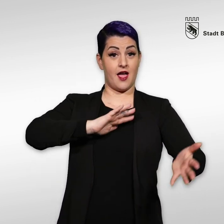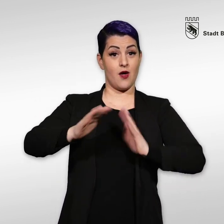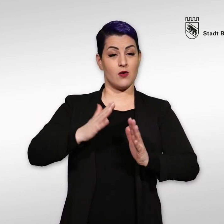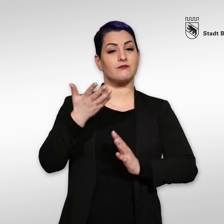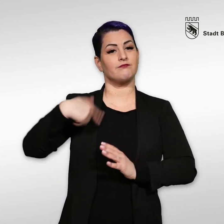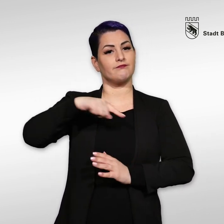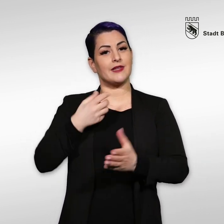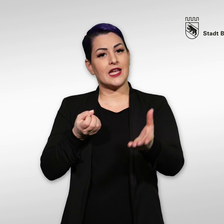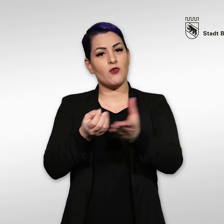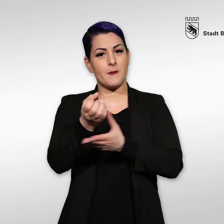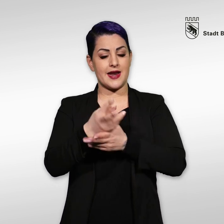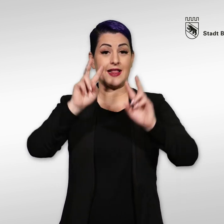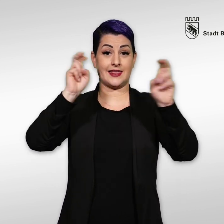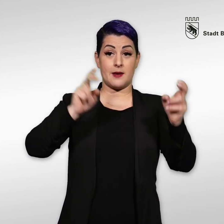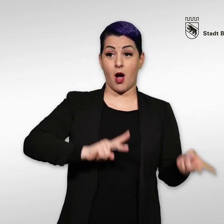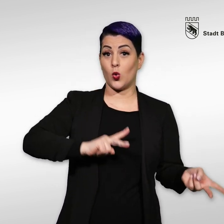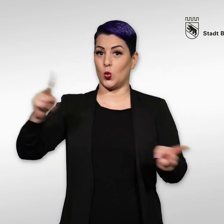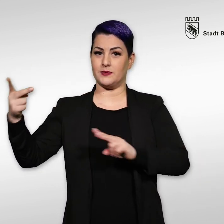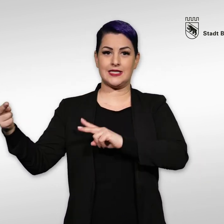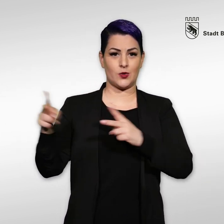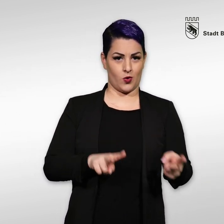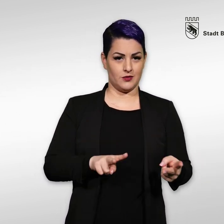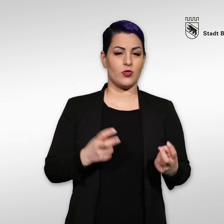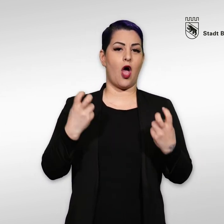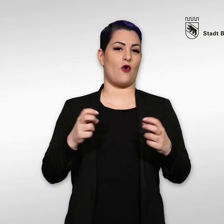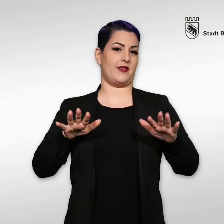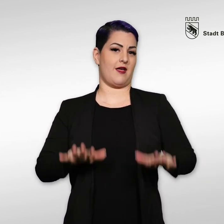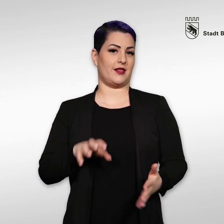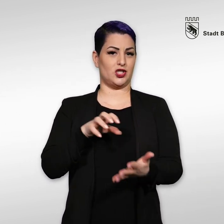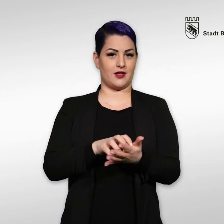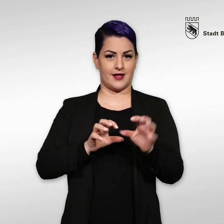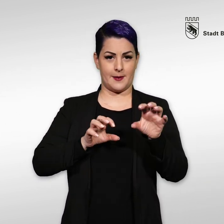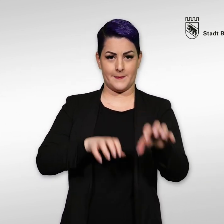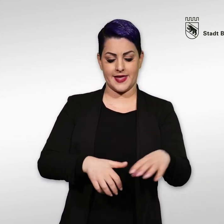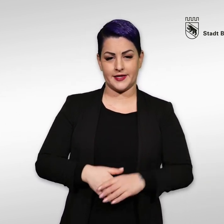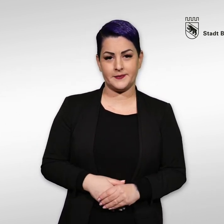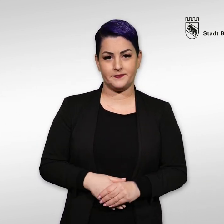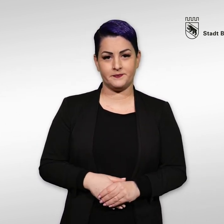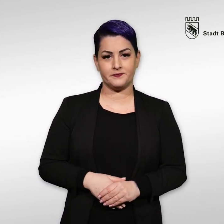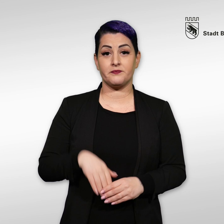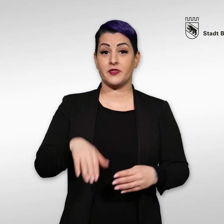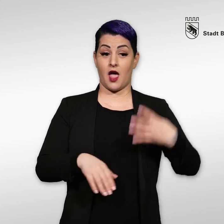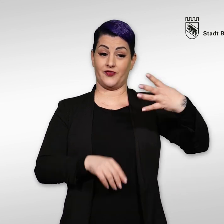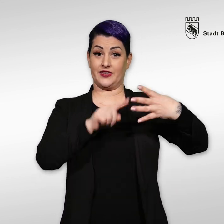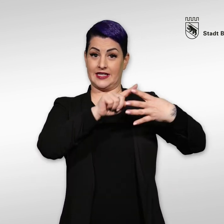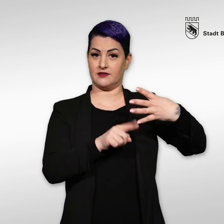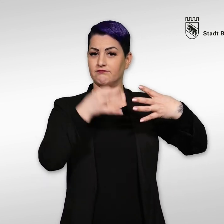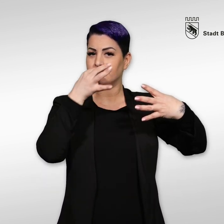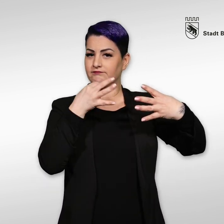Dieses Video informiert Sie zum Thema Umzug und Aufenthalt in der Stadt Bern.